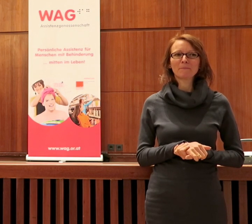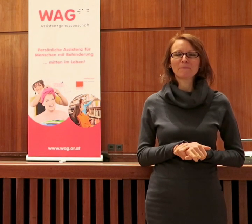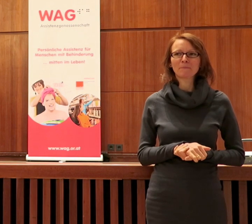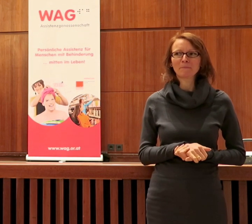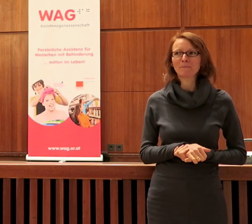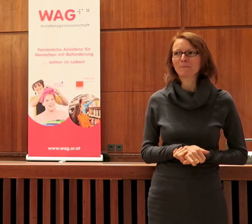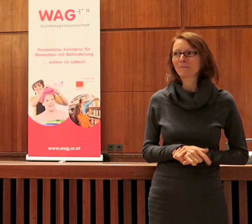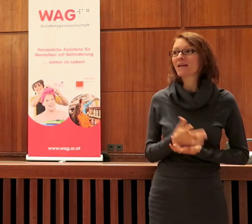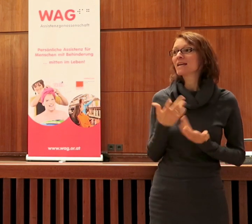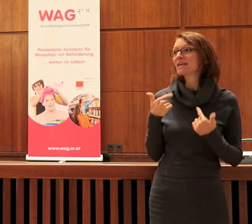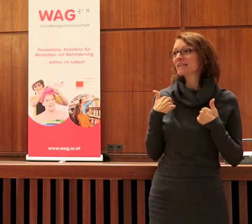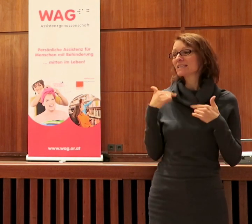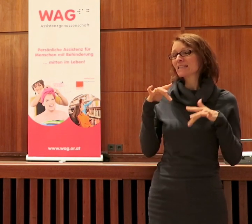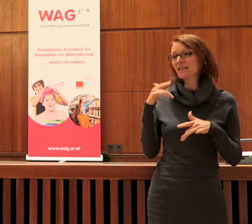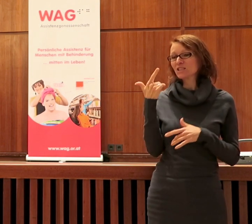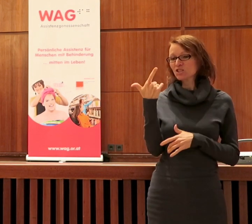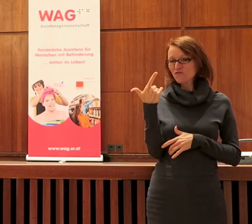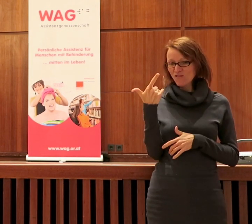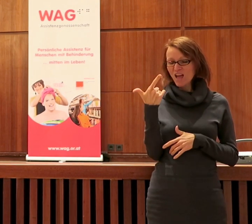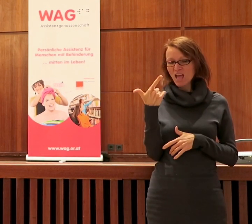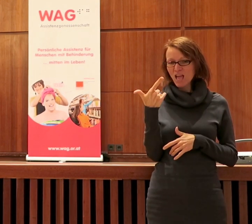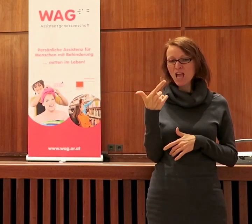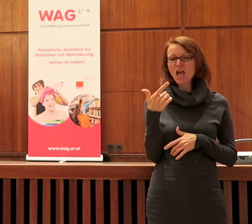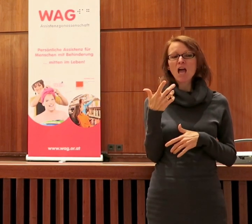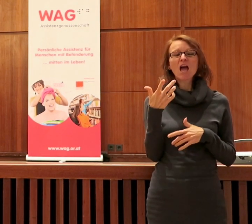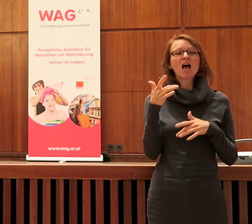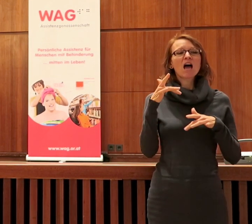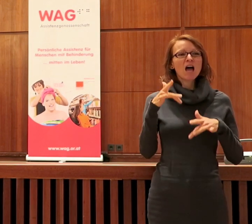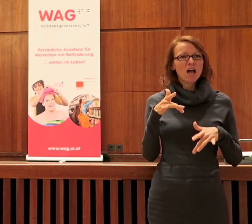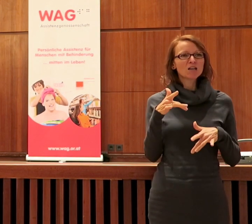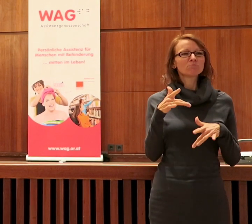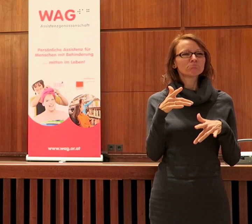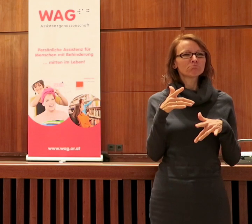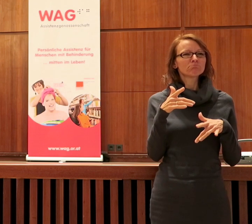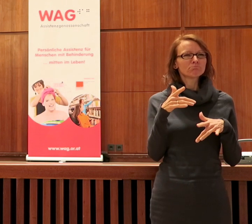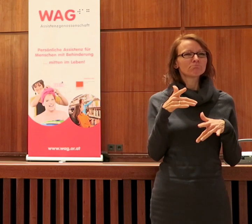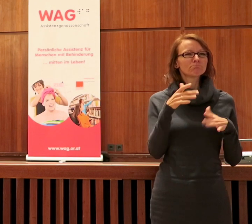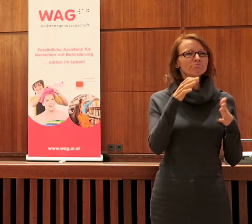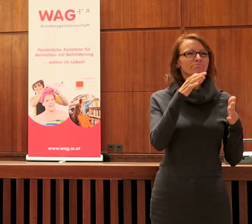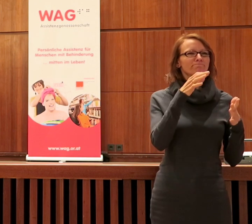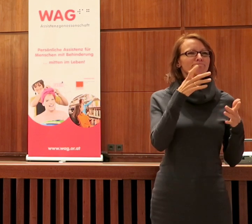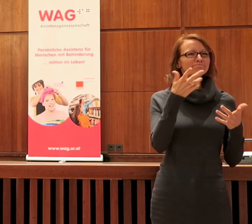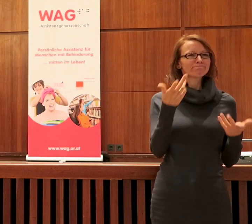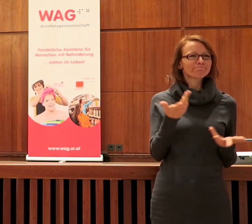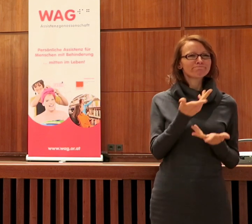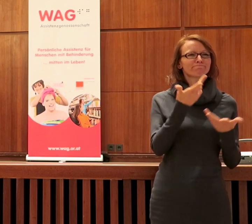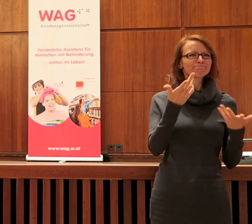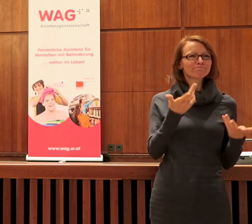Ich hab ja zwei Standbeine. Zwei Arten von Vorträgen halte ich. Ich mache Kabarett